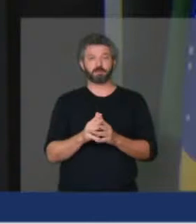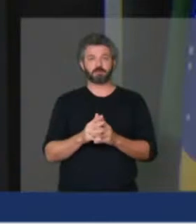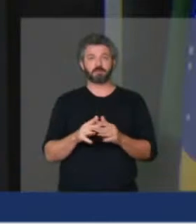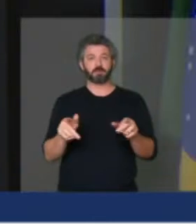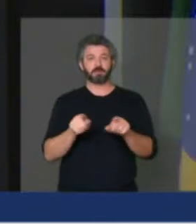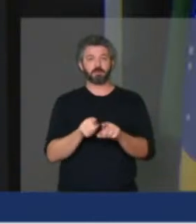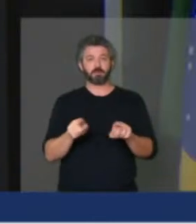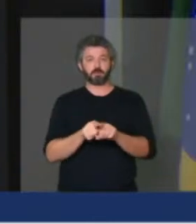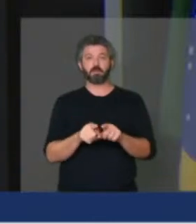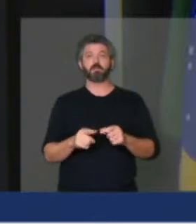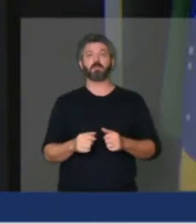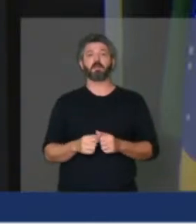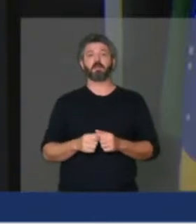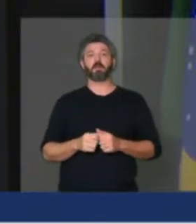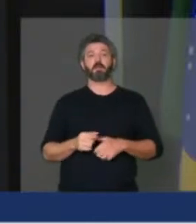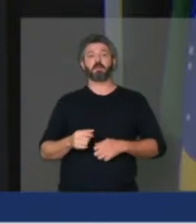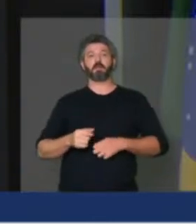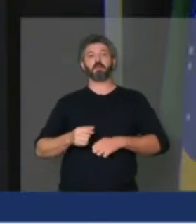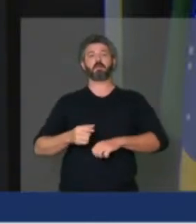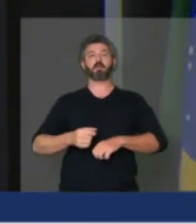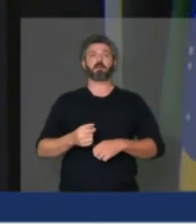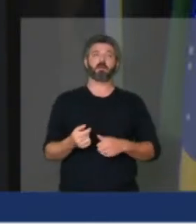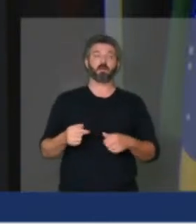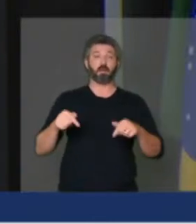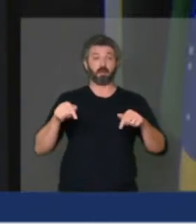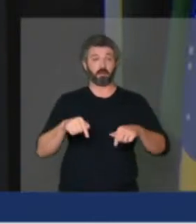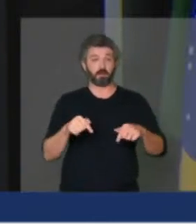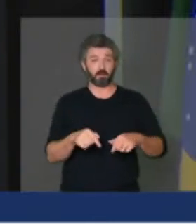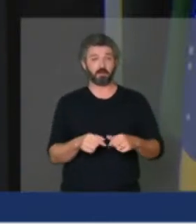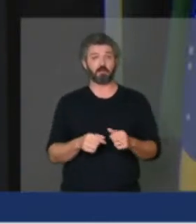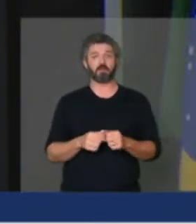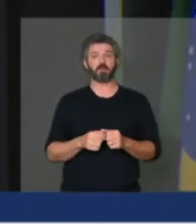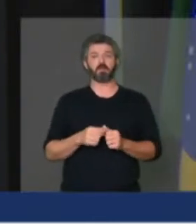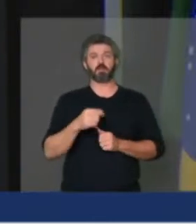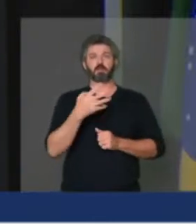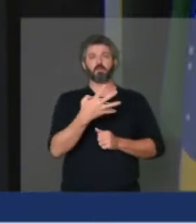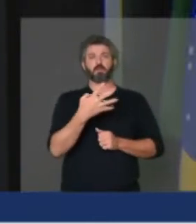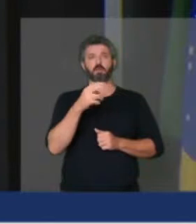NÚMERO AQUI... DE 456 DEPUTADOS. E QUERO PARABENIZAR